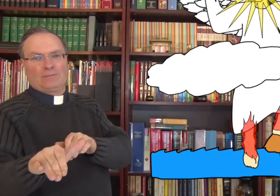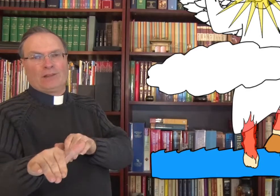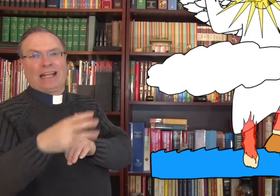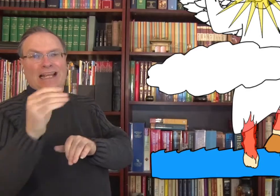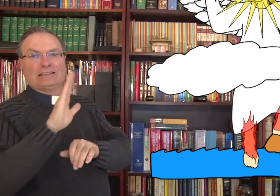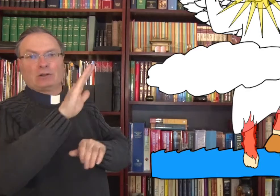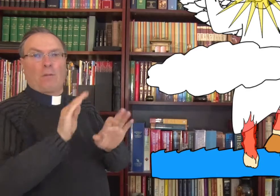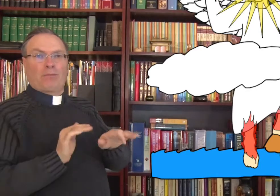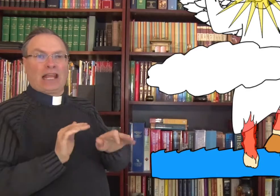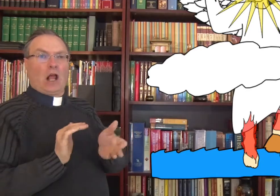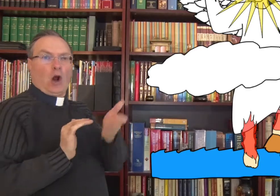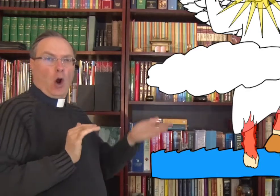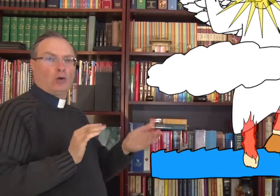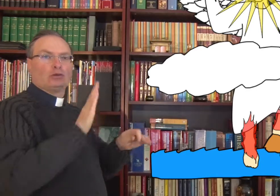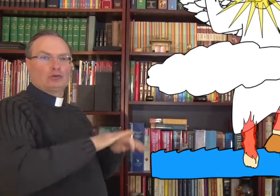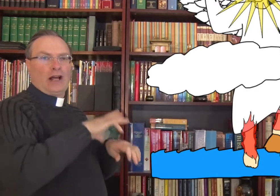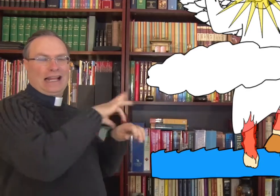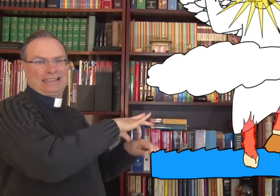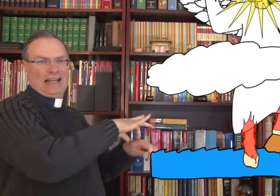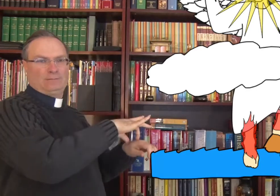et son pied gauche sur la terre,